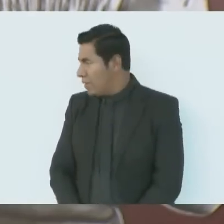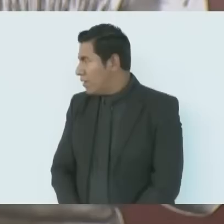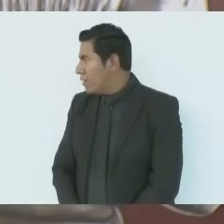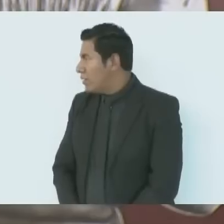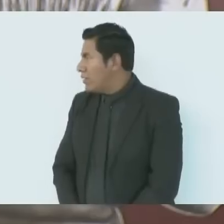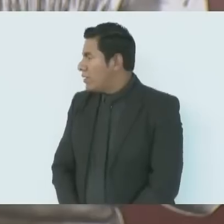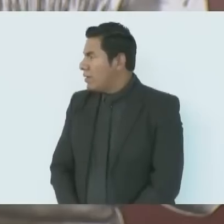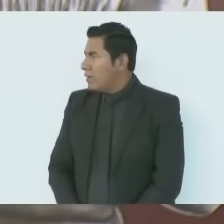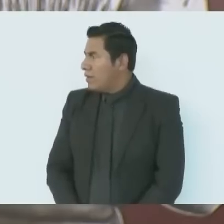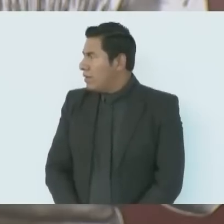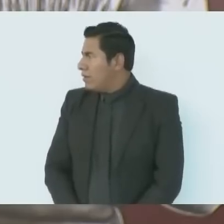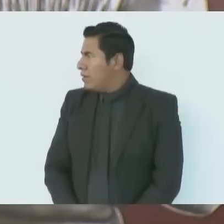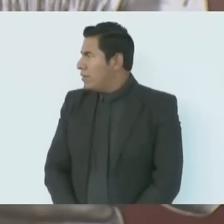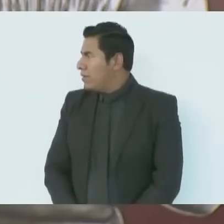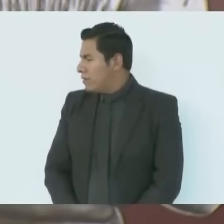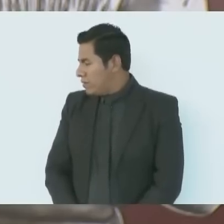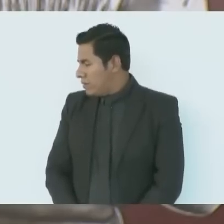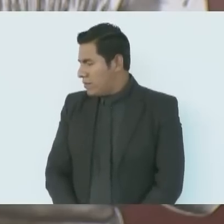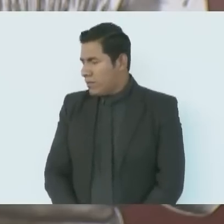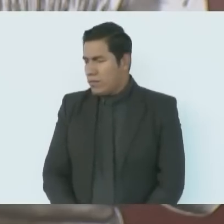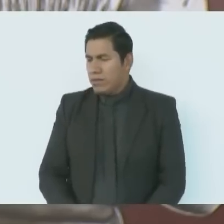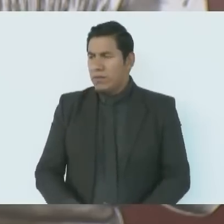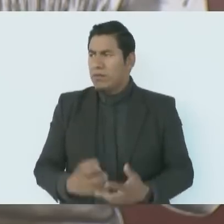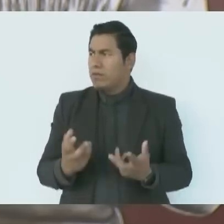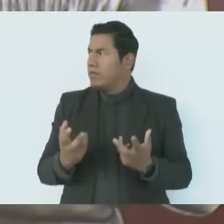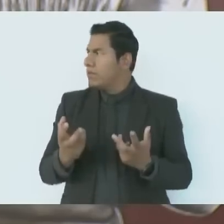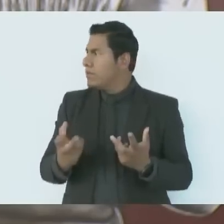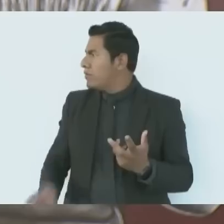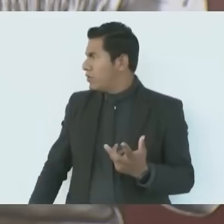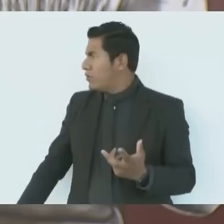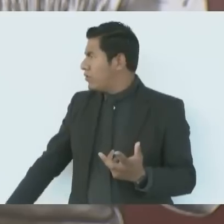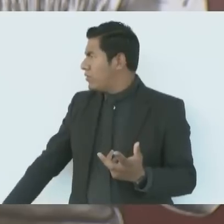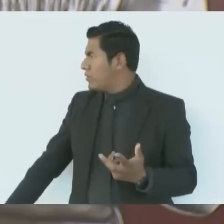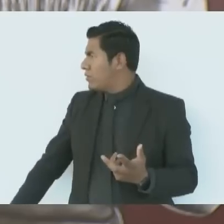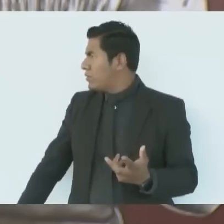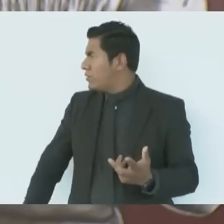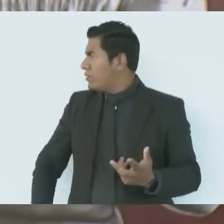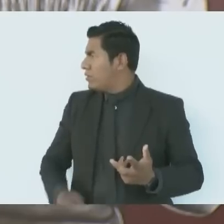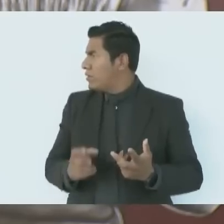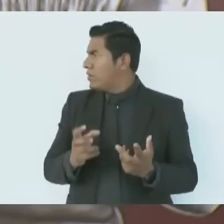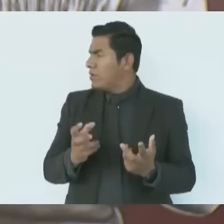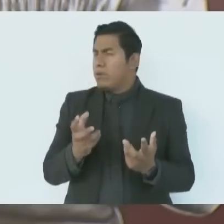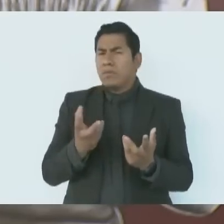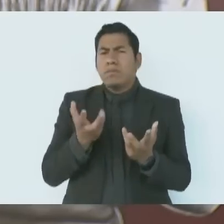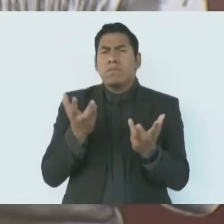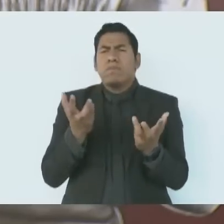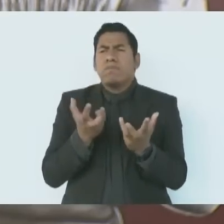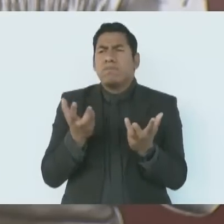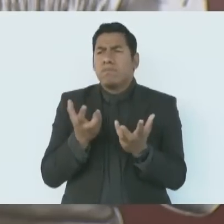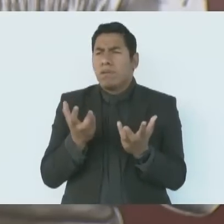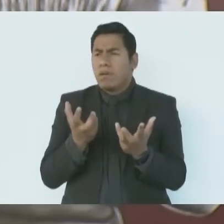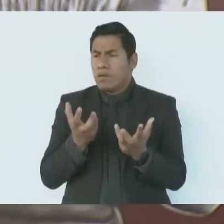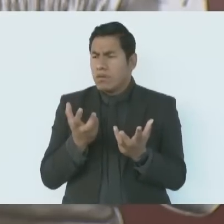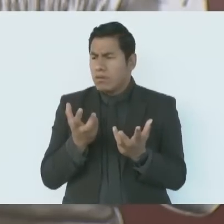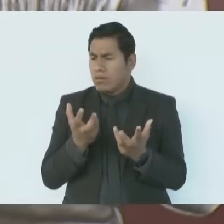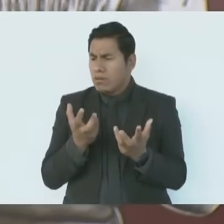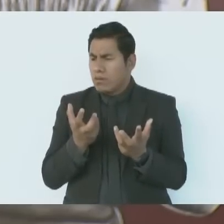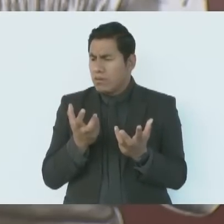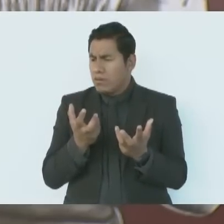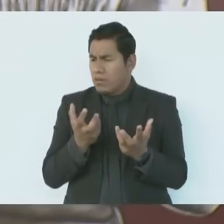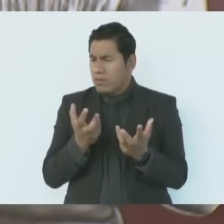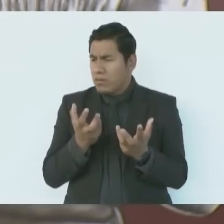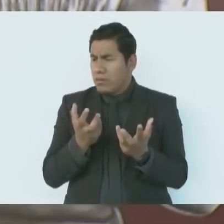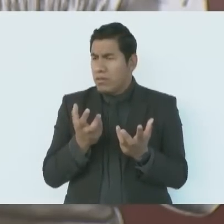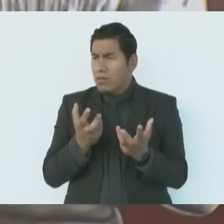en Baja California en particular vamos a terminar el hospital del IMS en enen que es un hospital muy